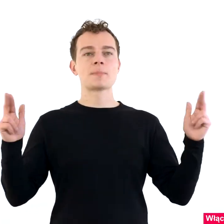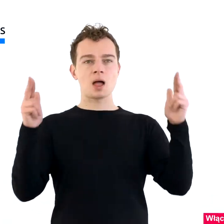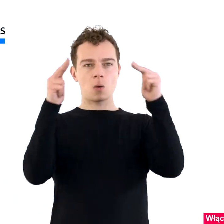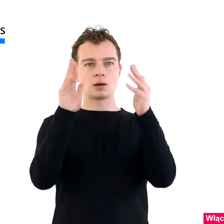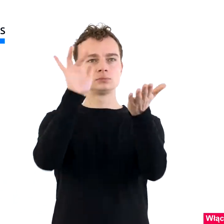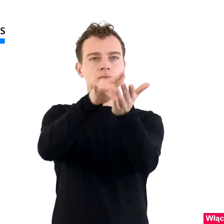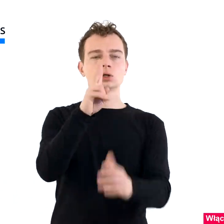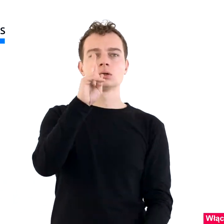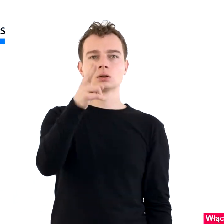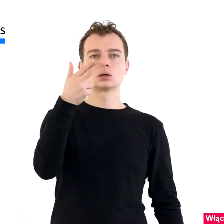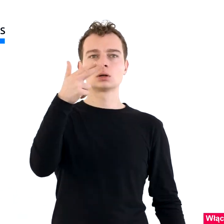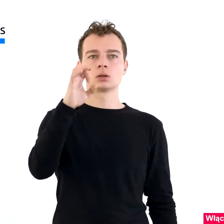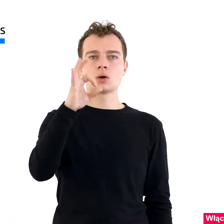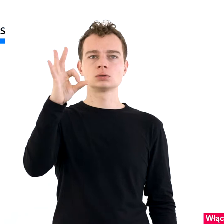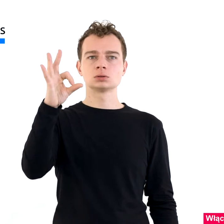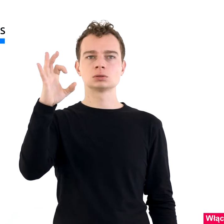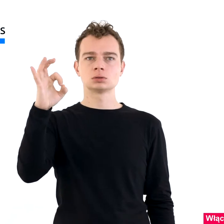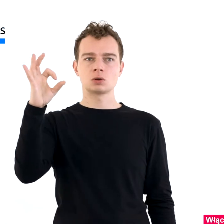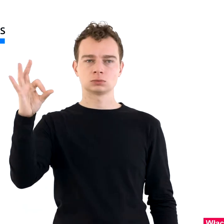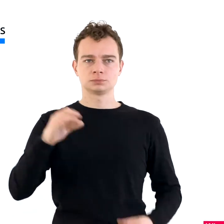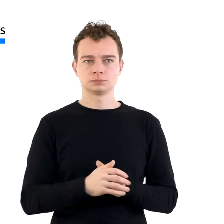Pałac w Knossos